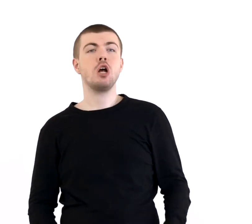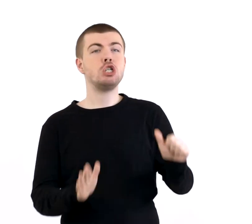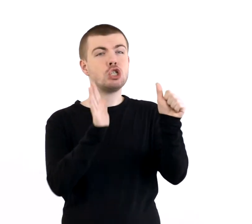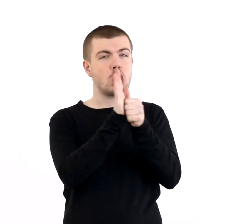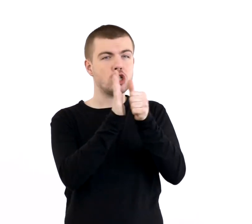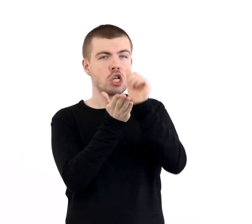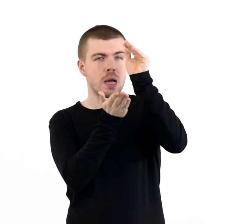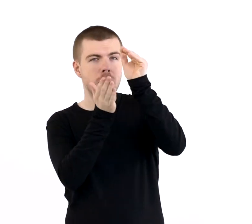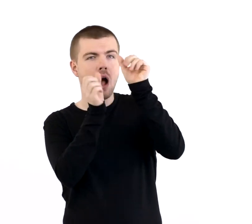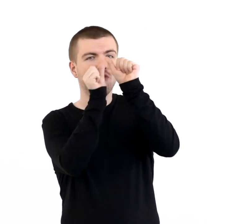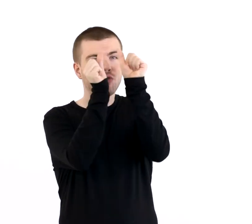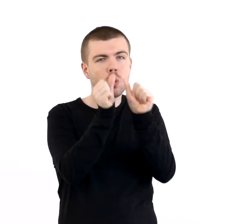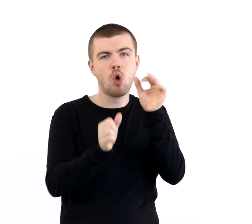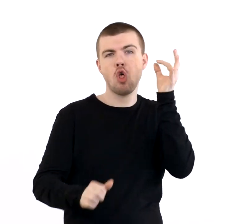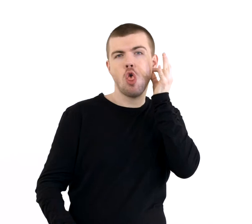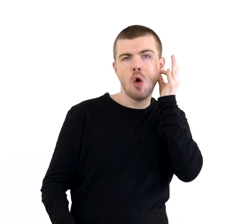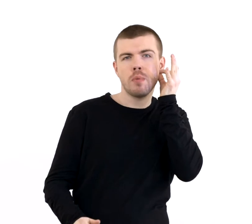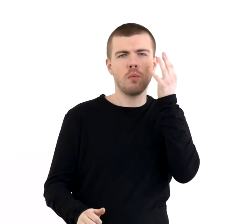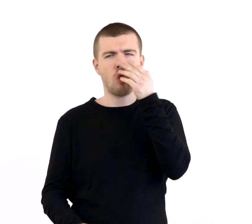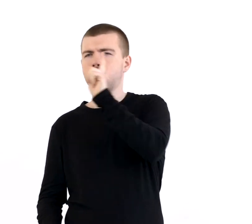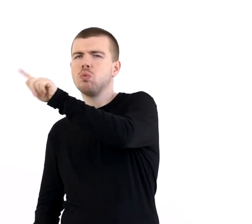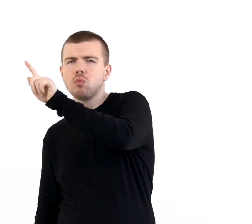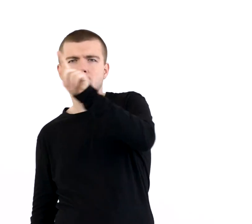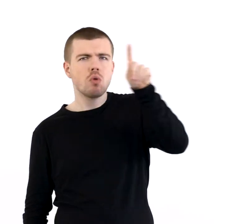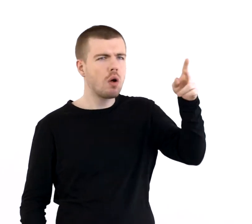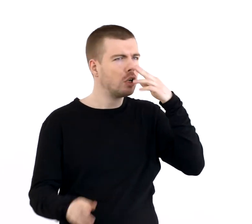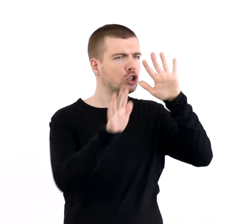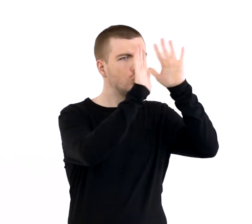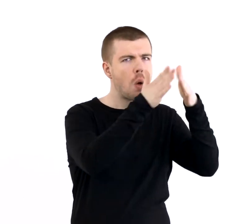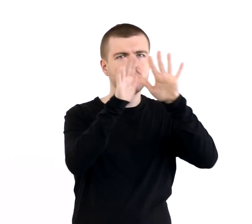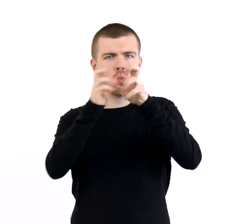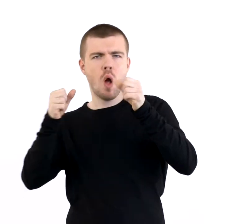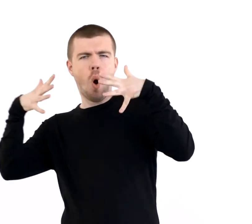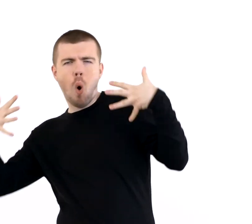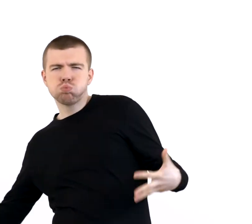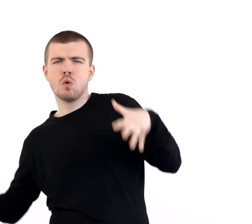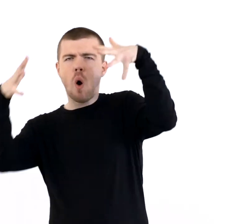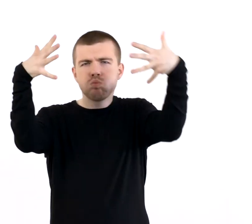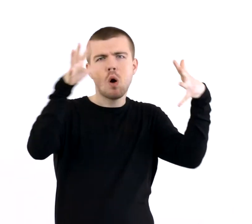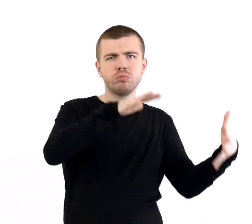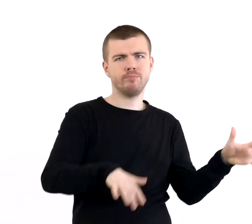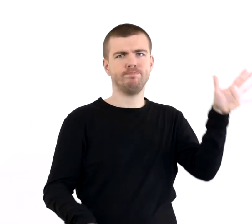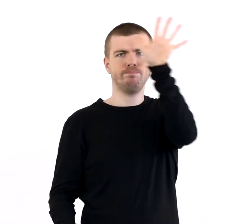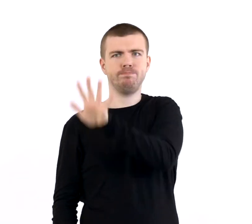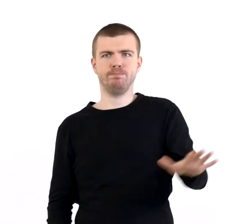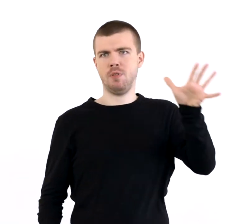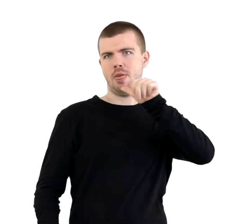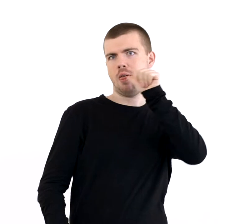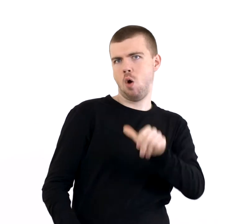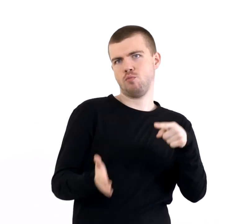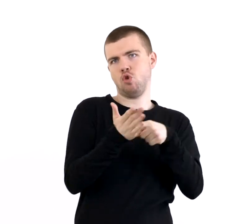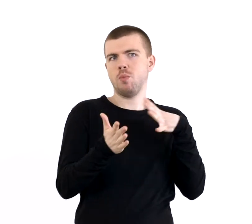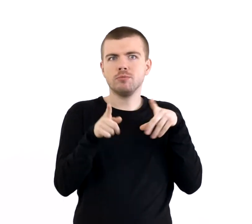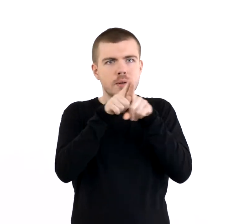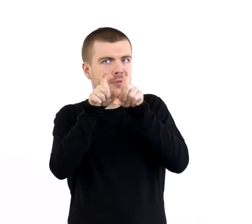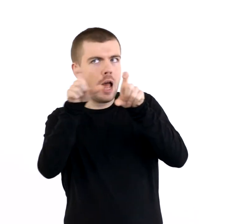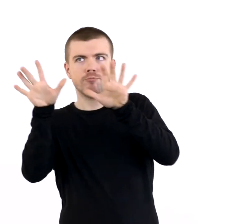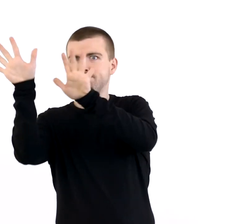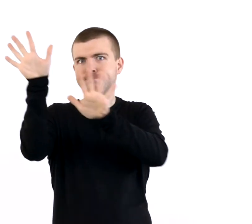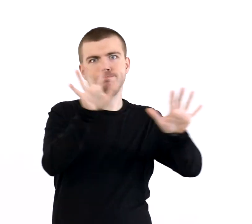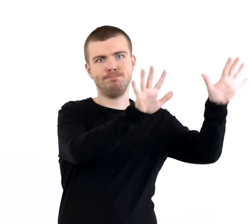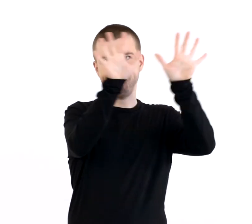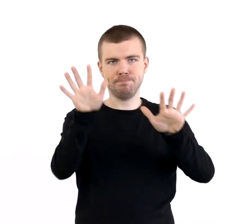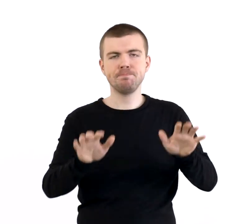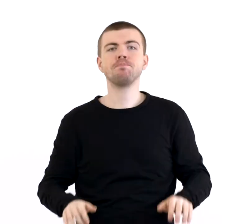Tego typu figurki kobiet o obfitych kształtach kobiecych występowały w tym czasie w Europie